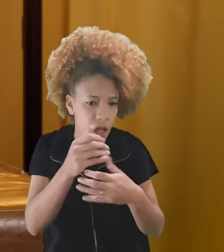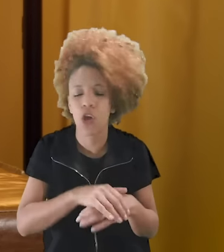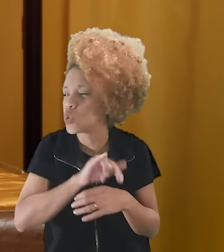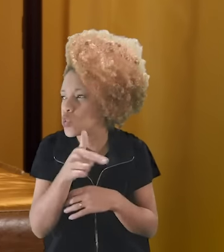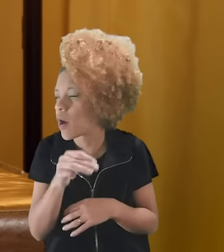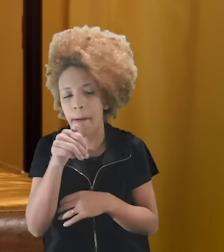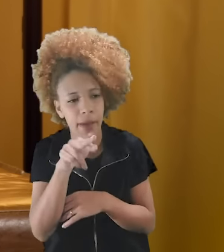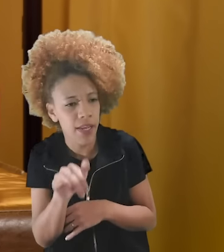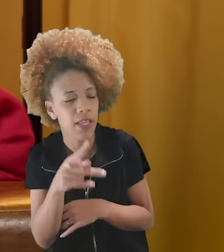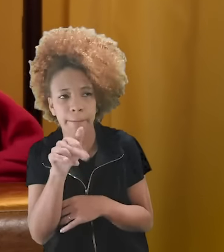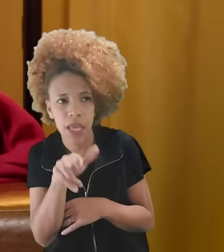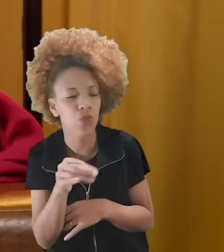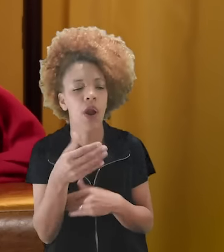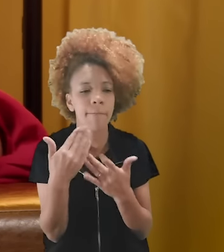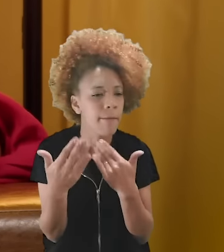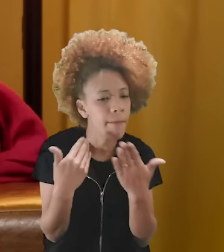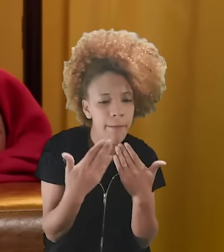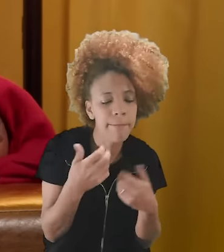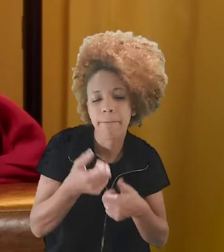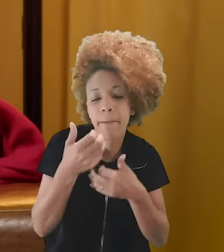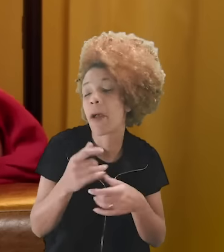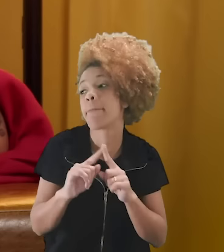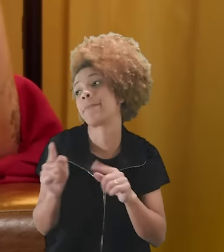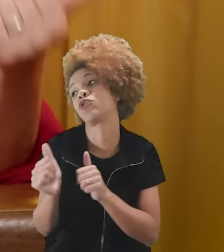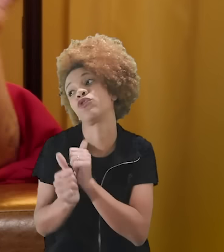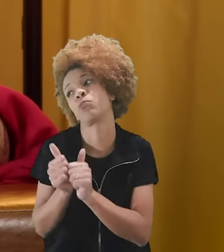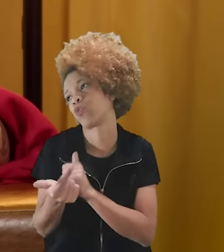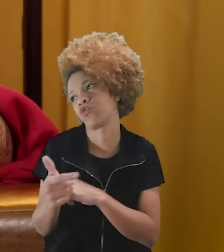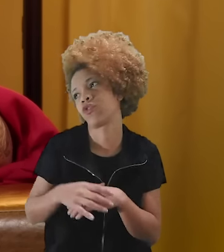o João a Maria o Pedro ali conversar com ele de onde eles são no futebol já não tinha tanto isso